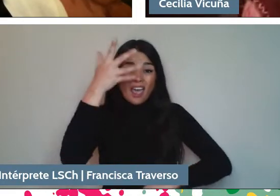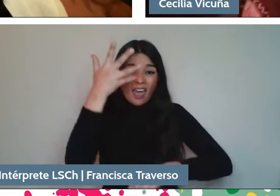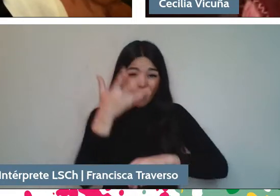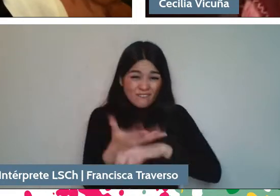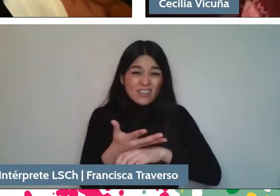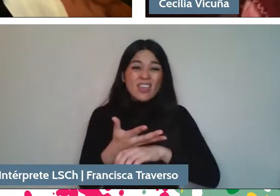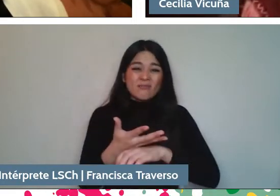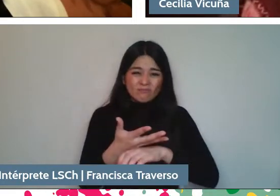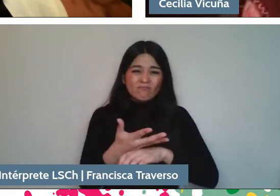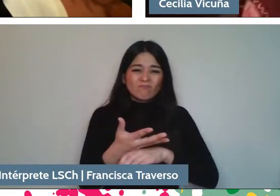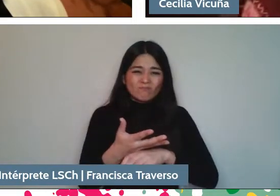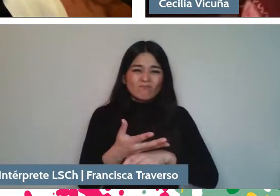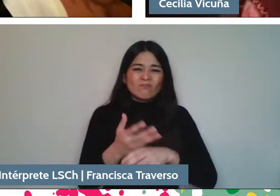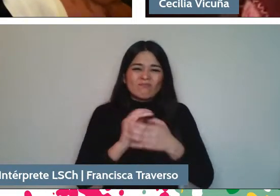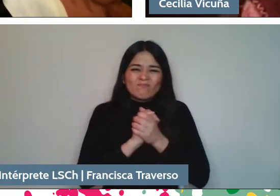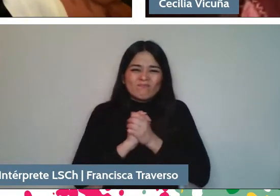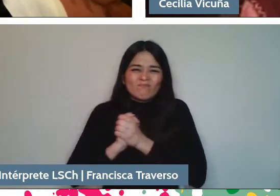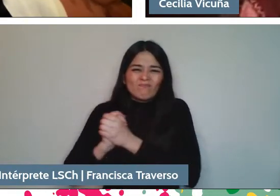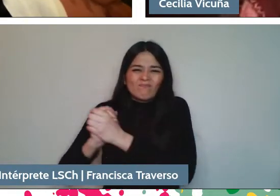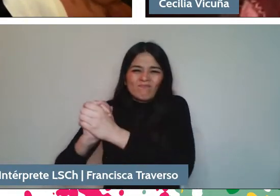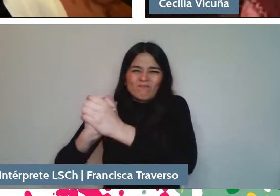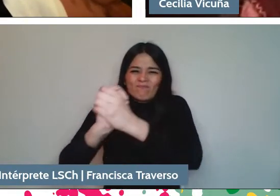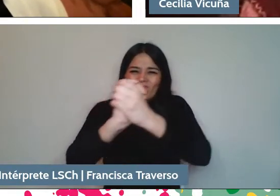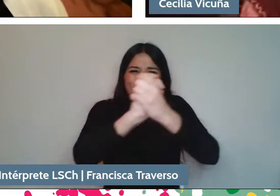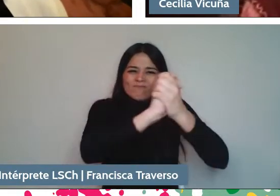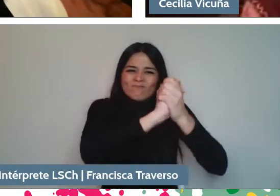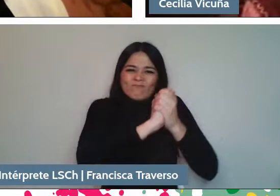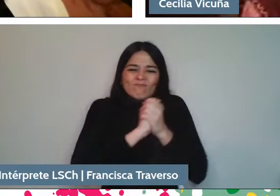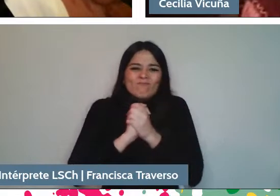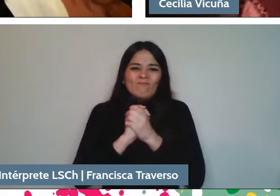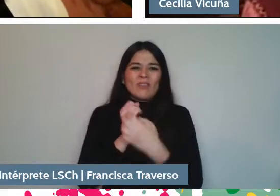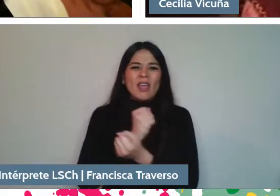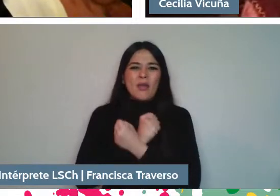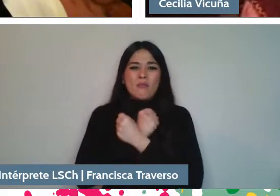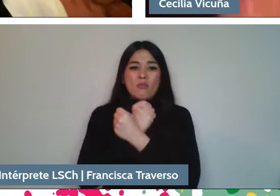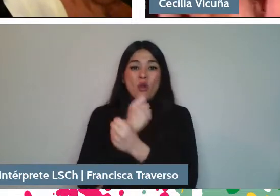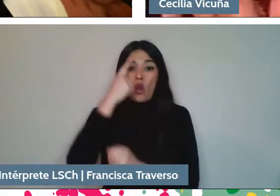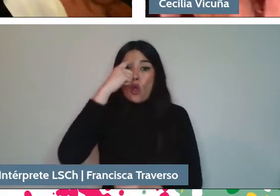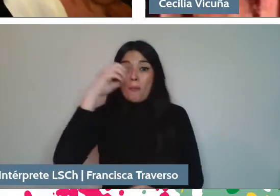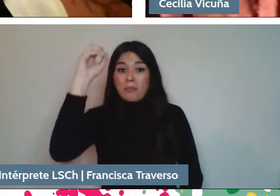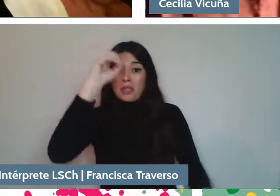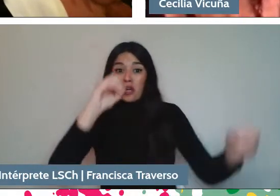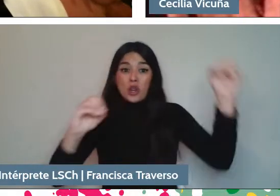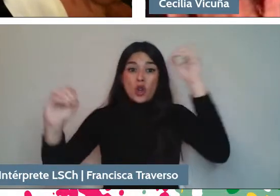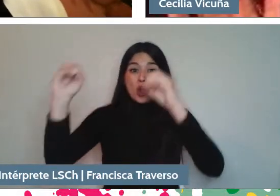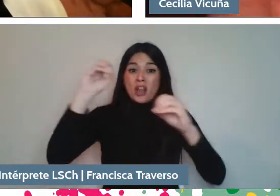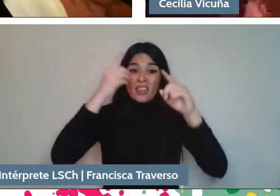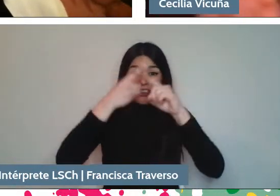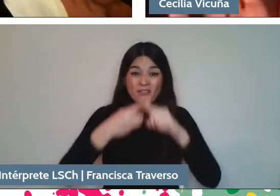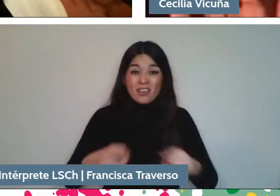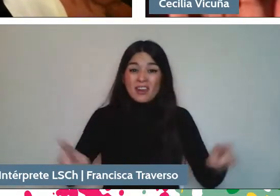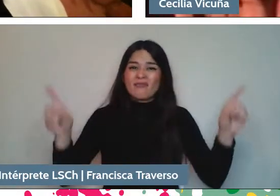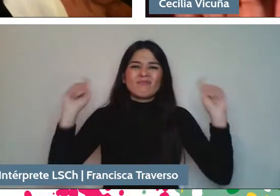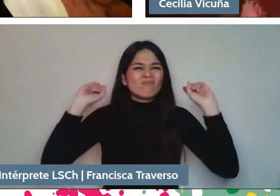y un respeto total de los unos a los otros con opiniones distintas y todos después se abrazaban y besaban igual que antes. Primera cosa.